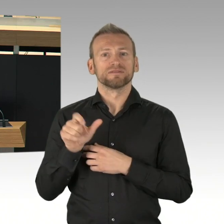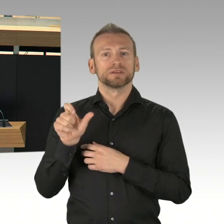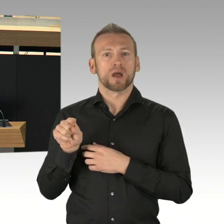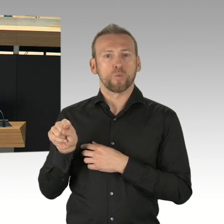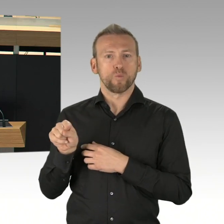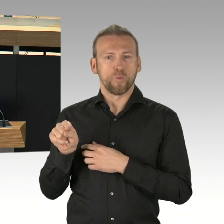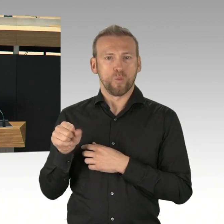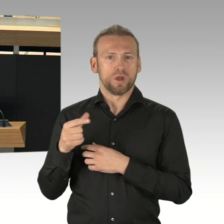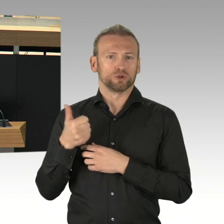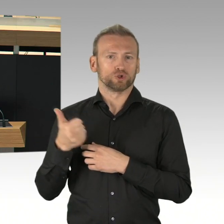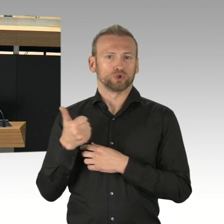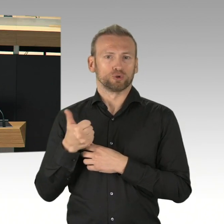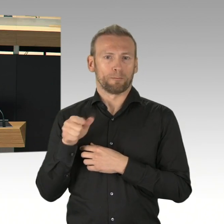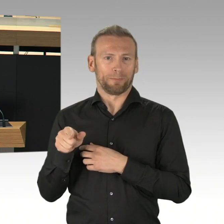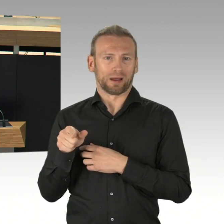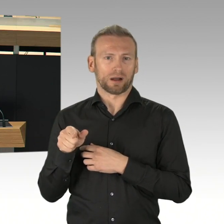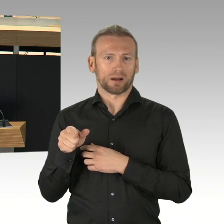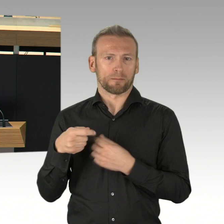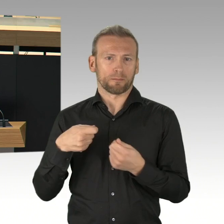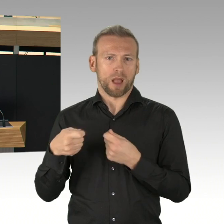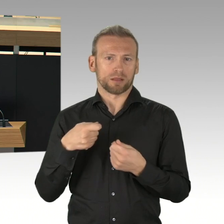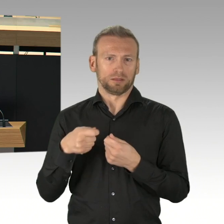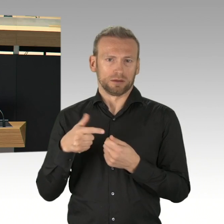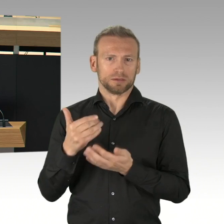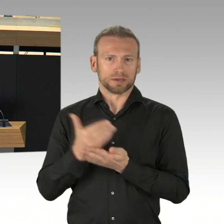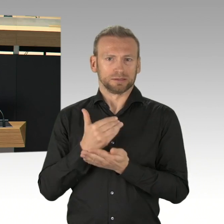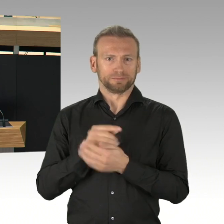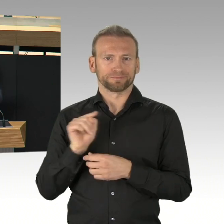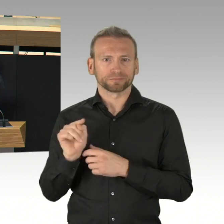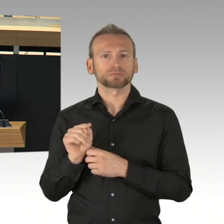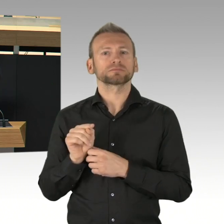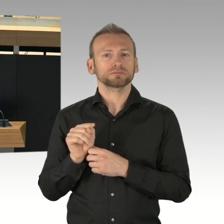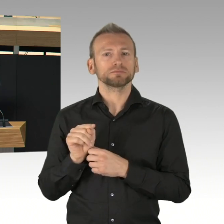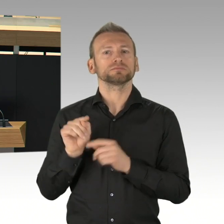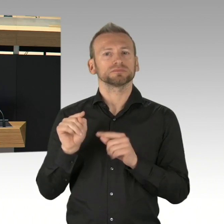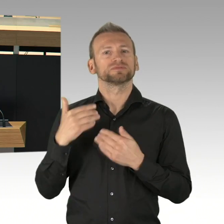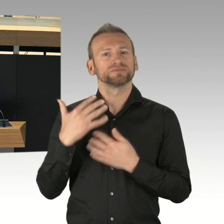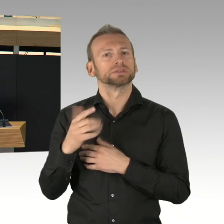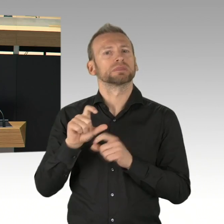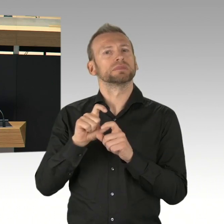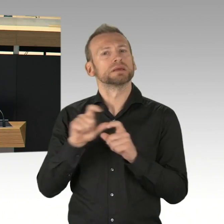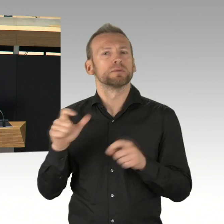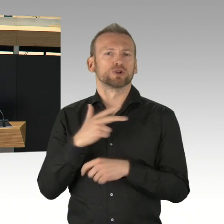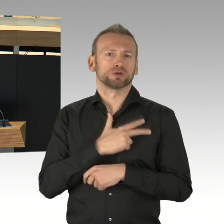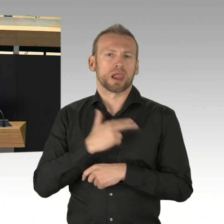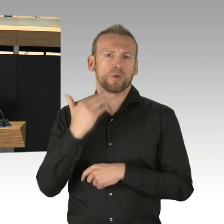mal eine Wohnung kriegt, sind zehn Generationen nach verstorben, meine Herrschaften. Das ist Ihre sozialistische Sandstreuerei.